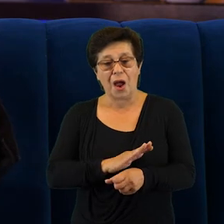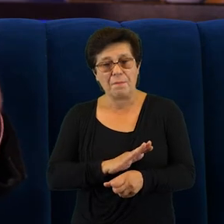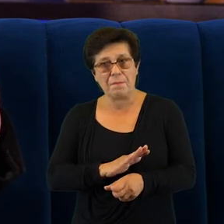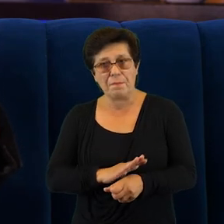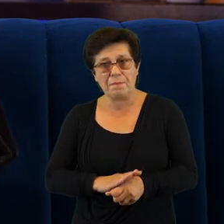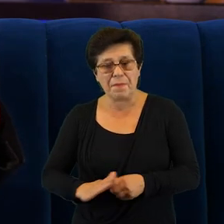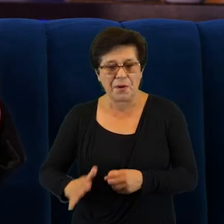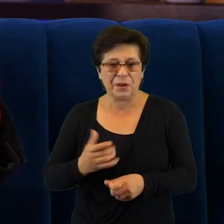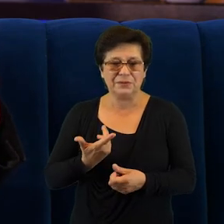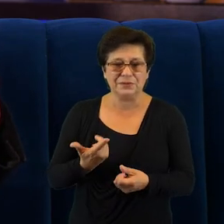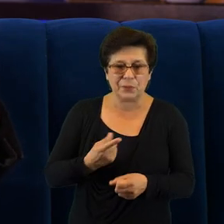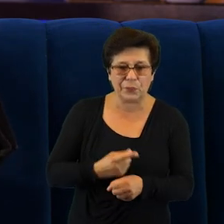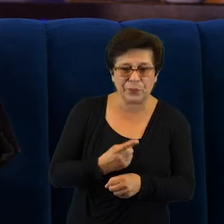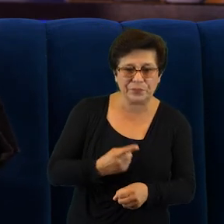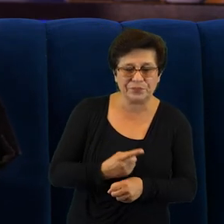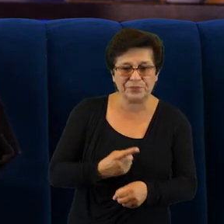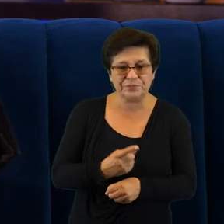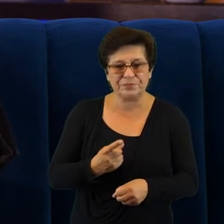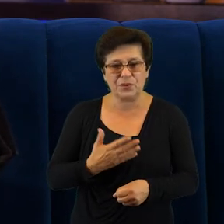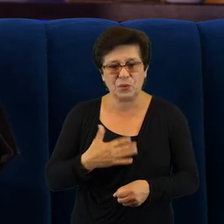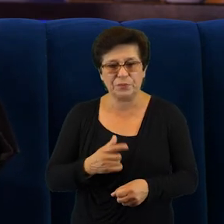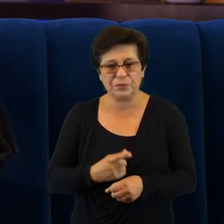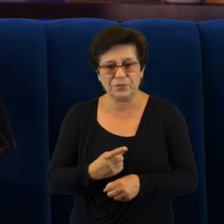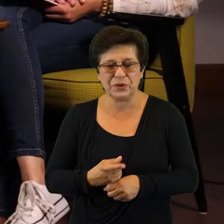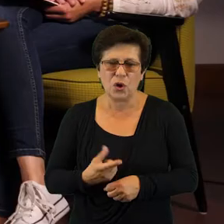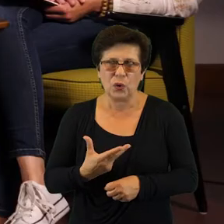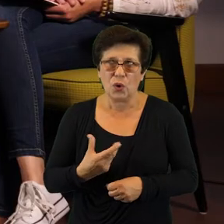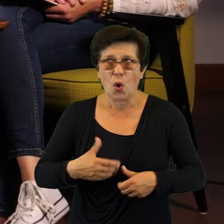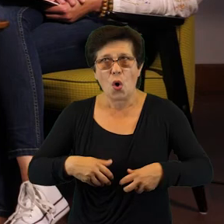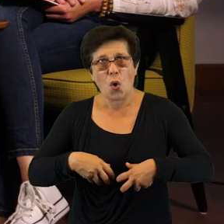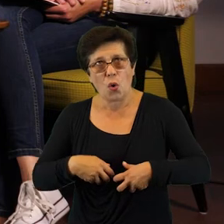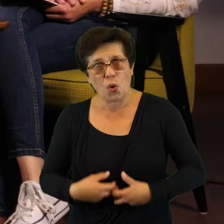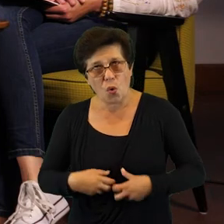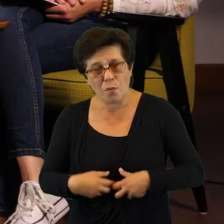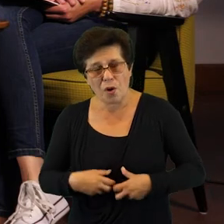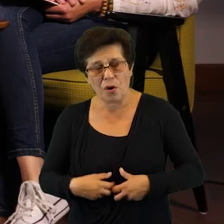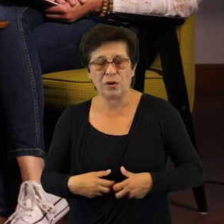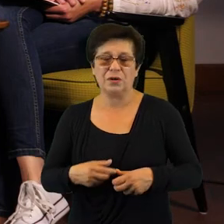ironią bardziej nawet, to jest może istotne, niż humorem, bo humor jest tu narzędziem i absurd,